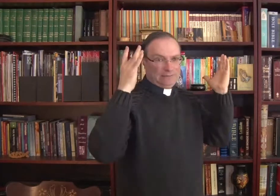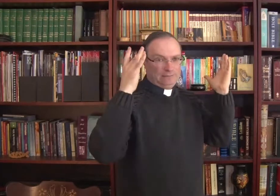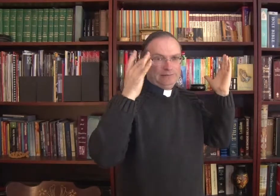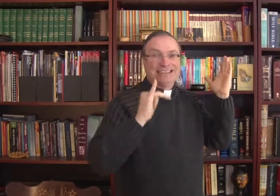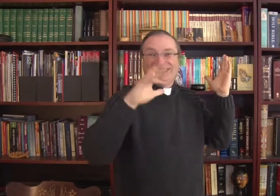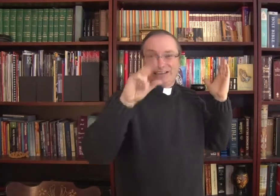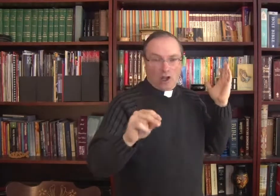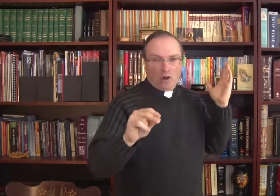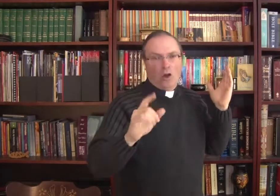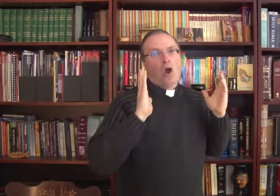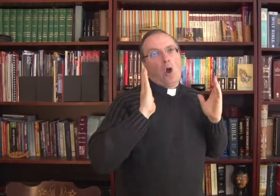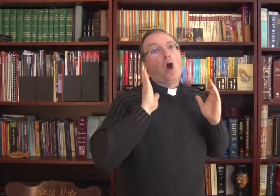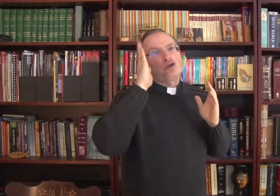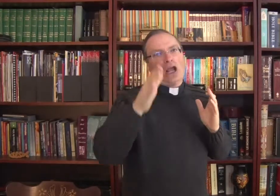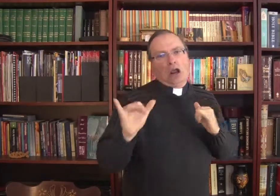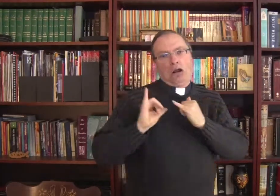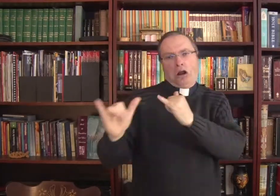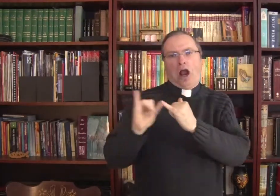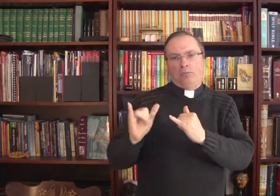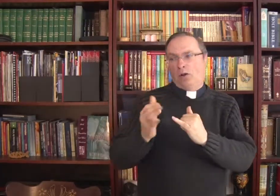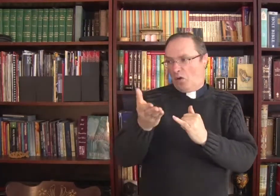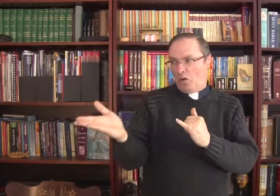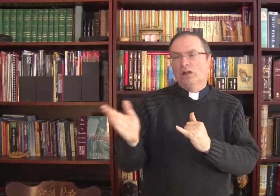sinon on serait comme eux